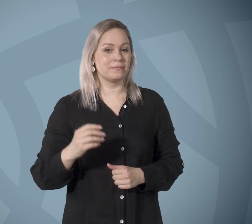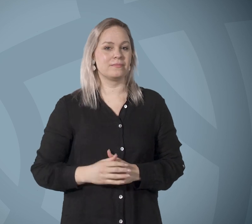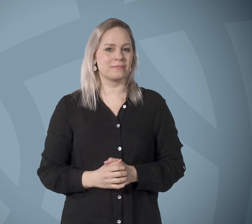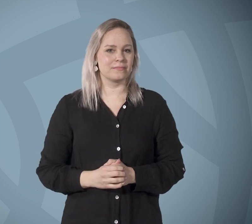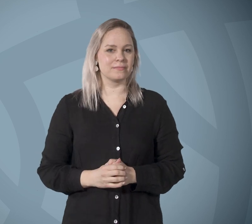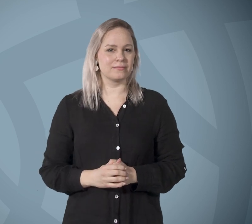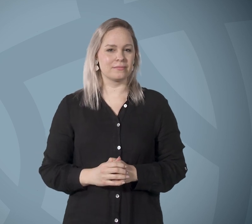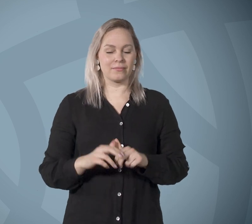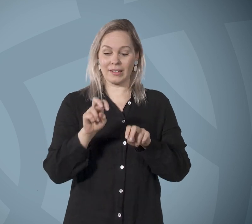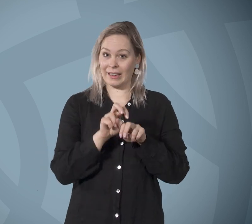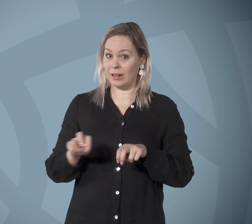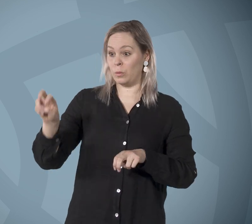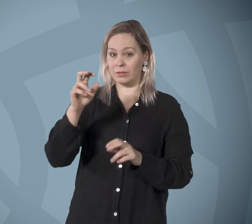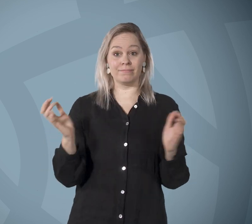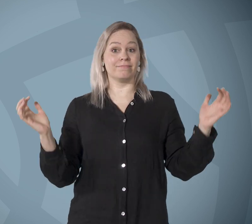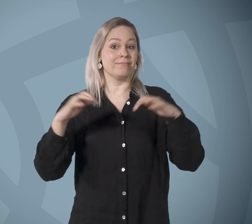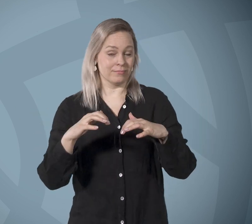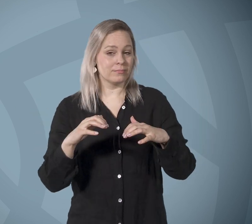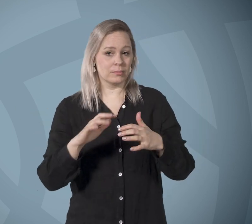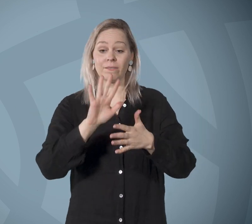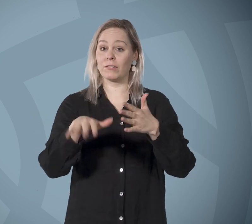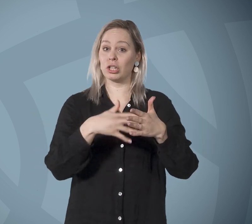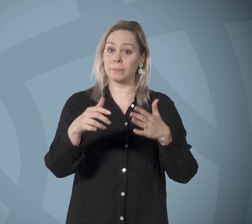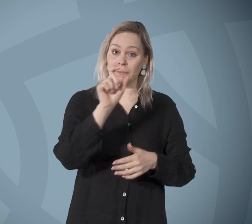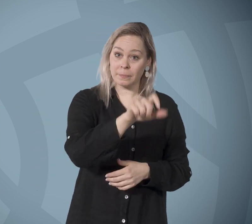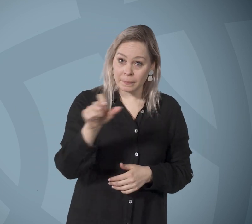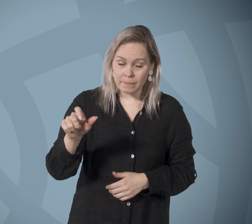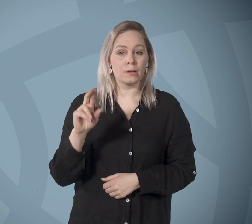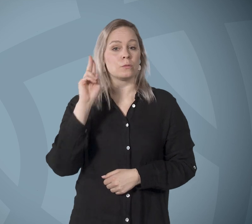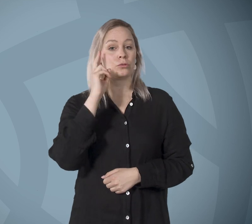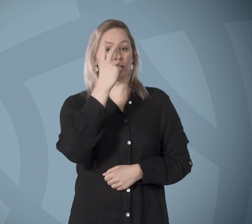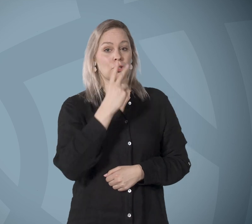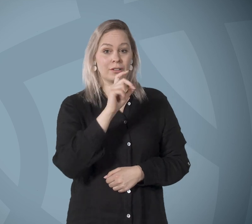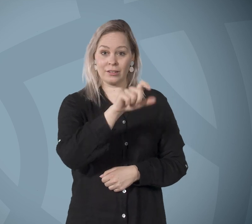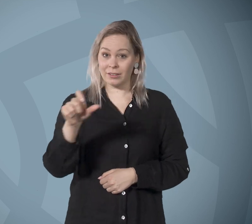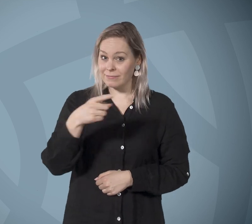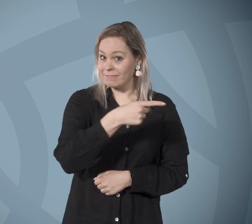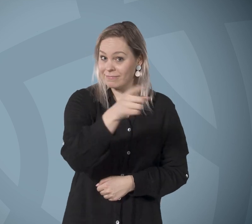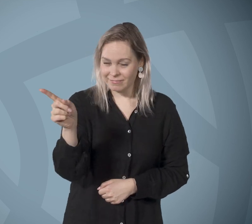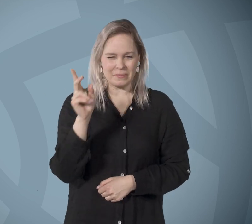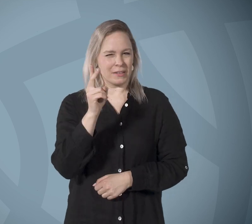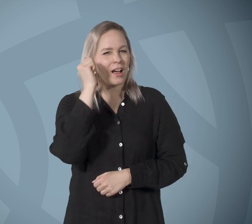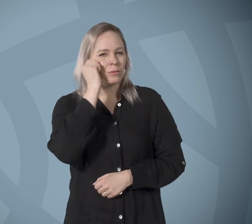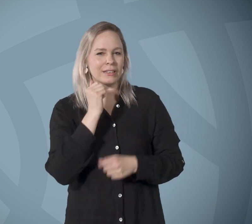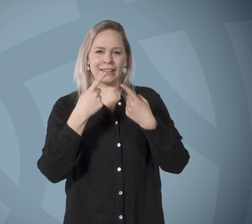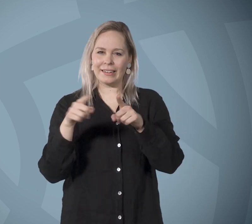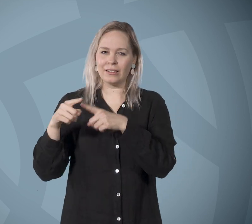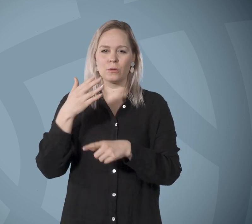Kiertueella keskustellaan eri hyvinvointi- alueilla asuvien viittomakielisten -